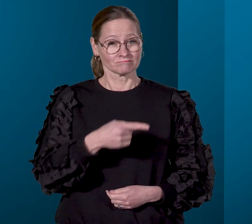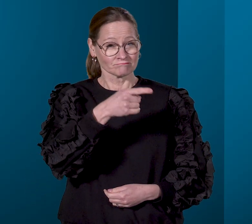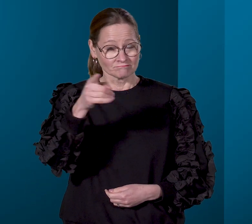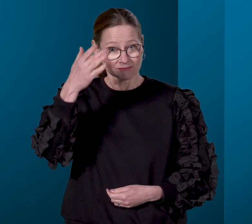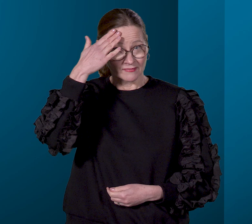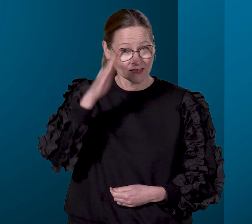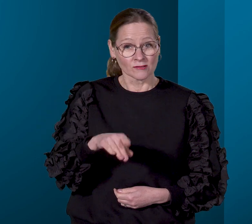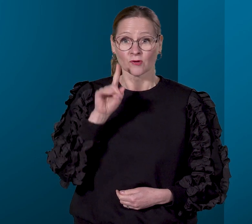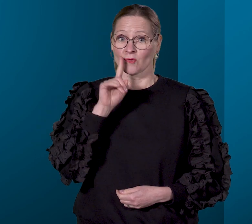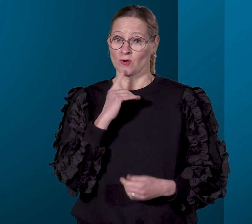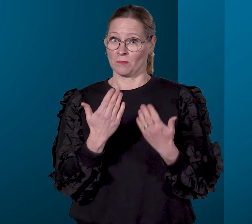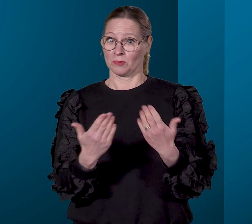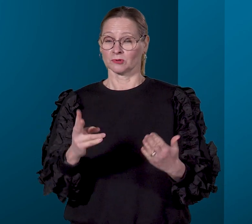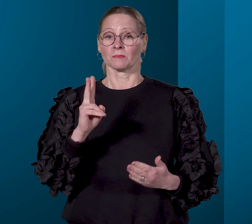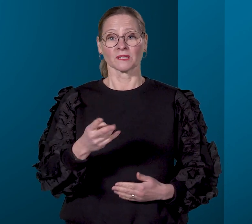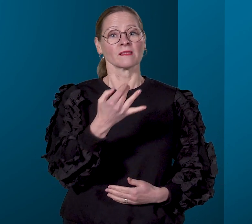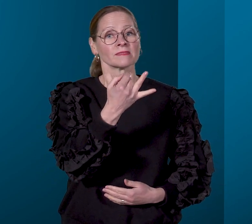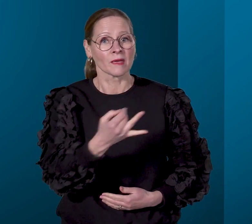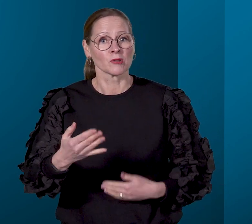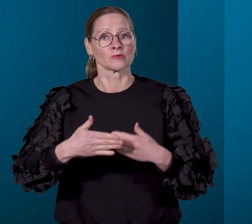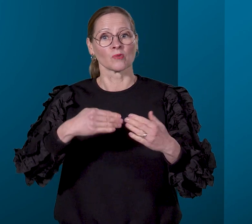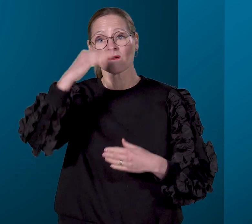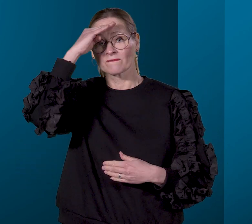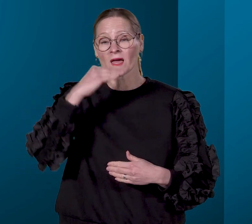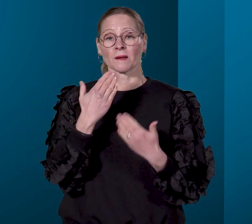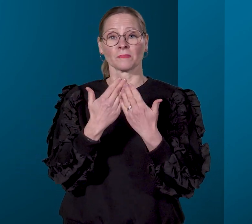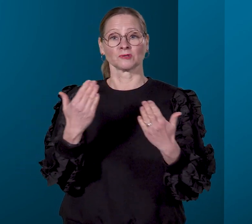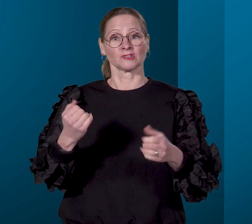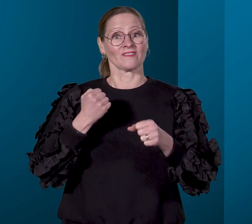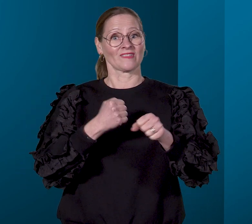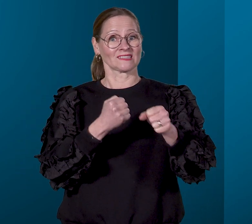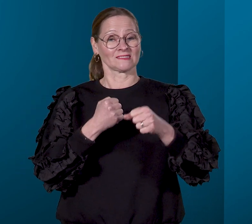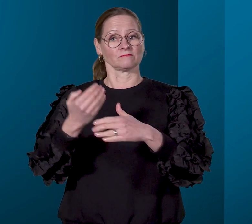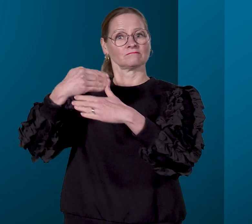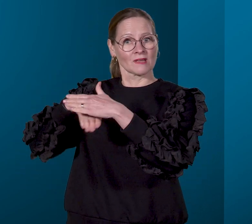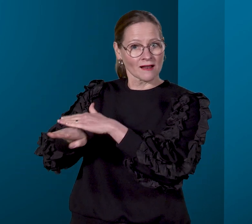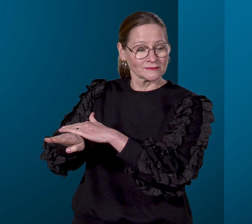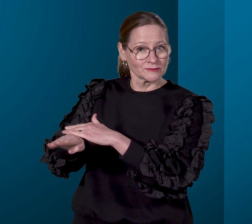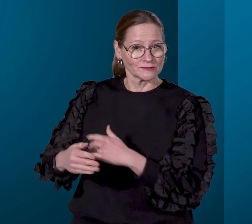Tiesittekö, että Kuurojen museo toimii - Tampereen työväenmuseo Werstaan alaisuudessa?